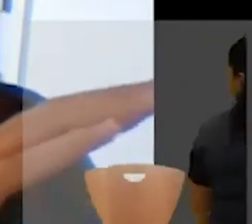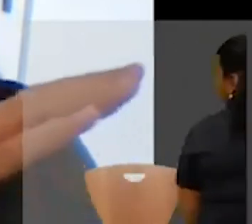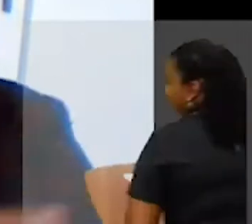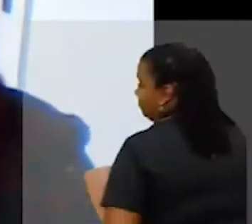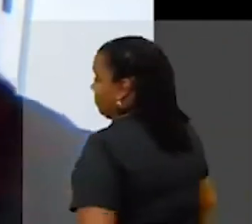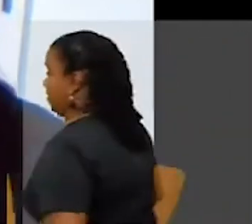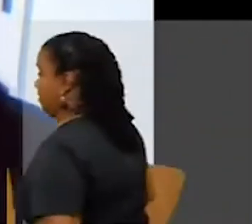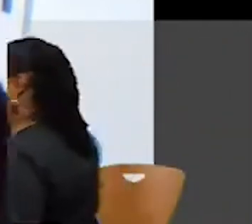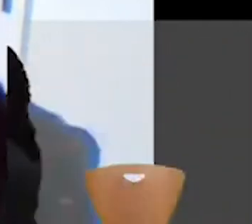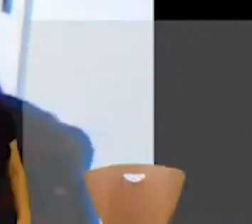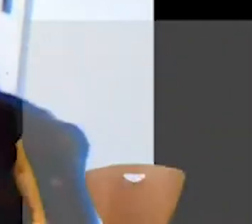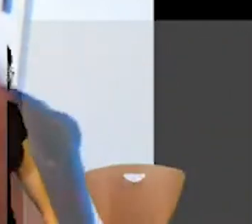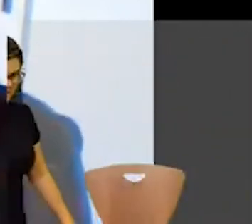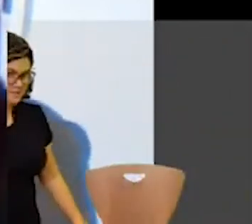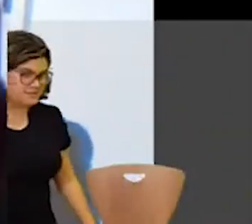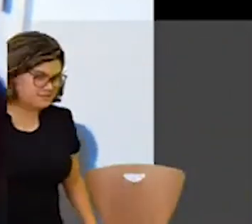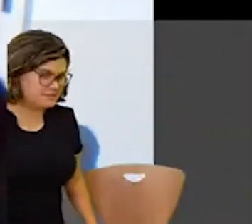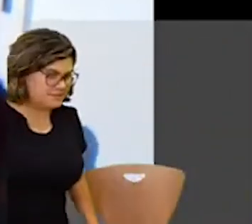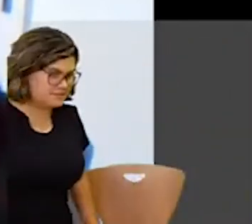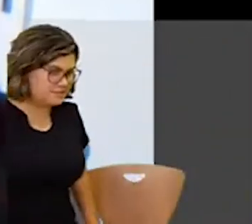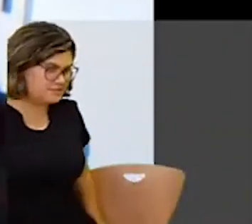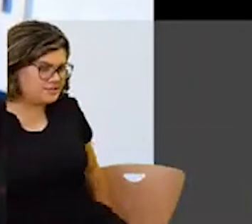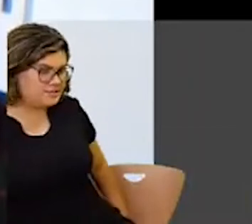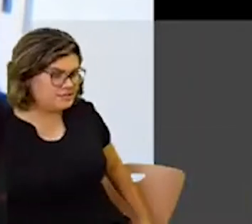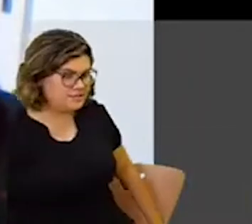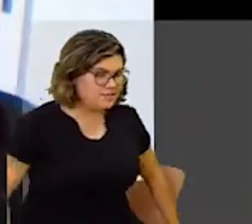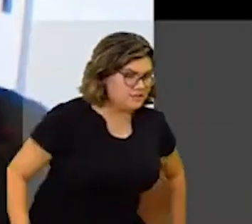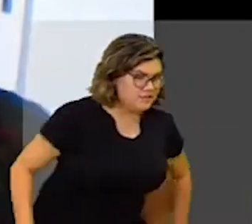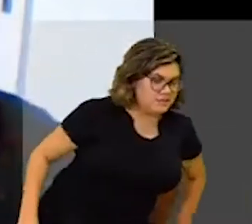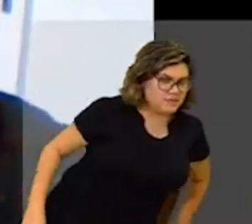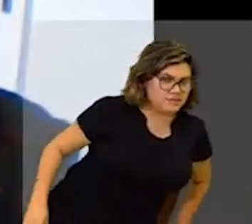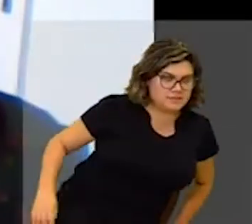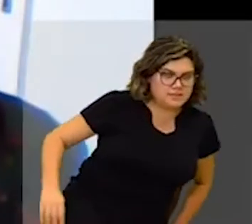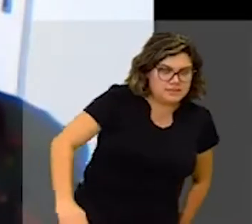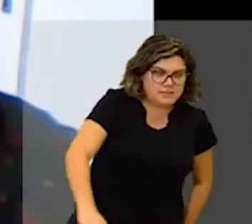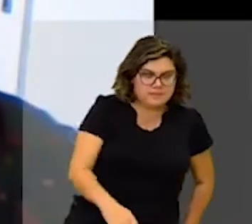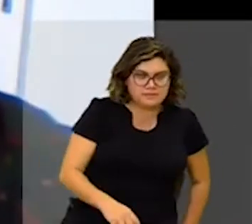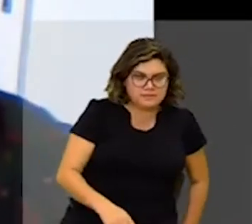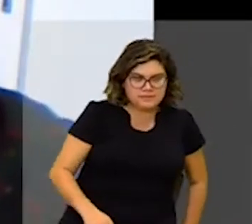entende que os mandatos coletivos eles podem ser sim quadrados como um potencial relação